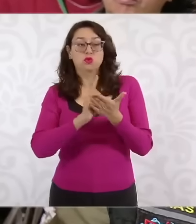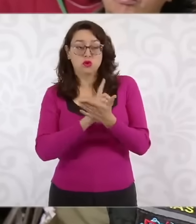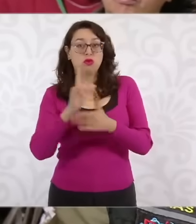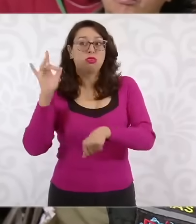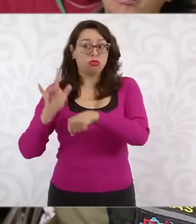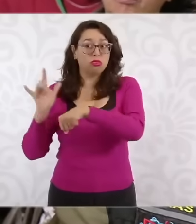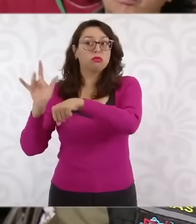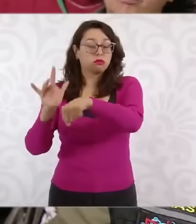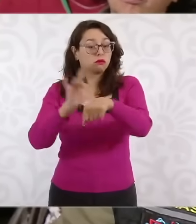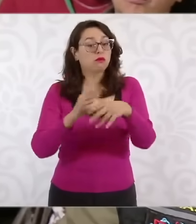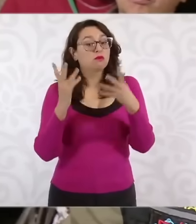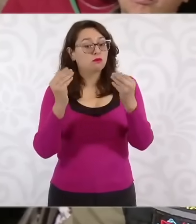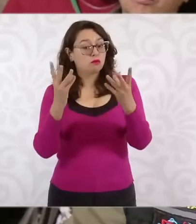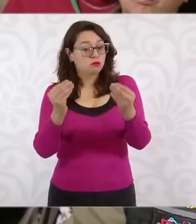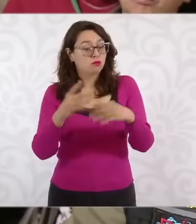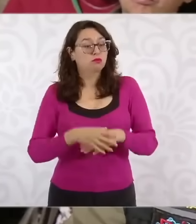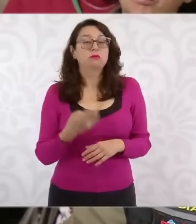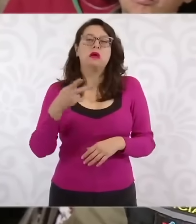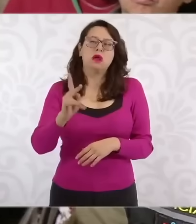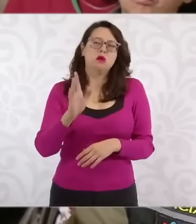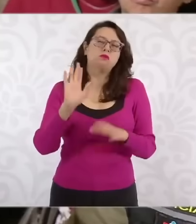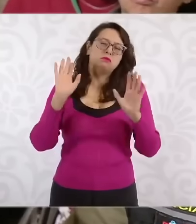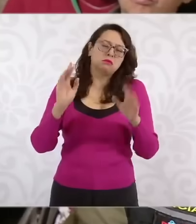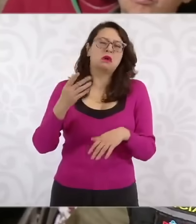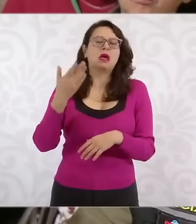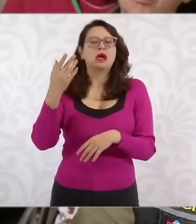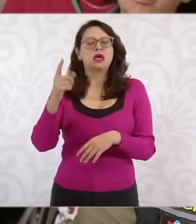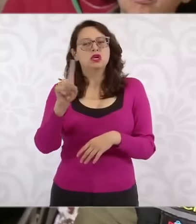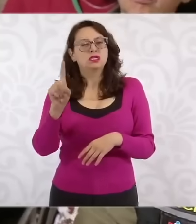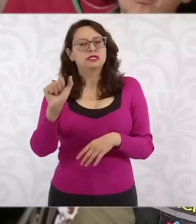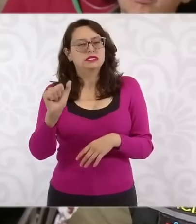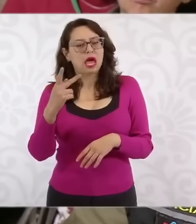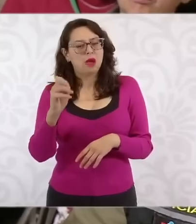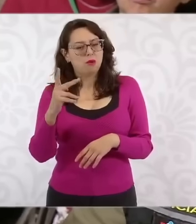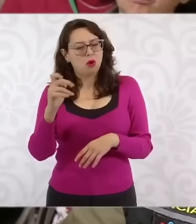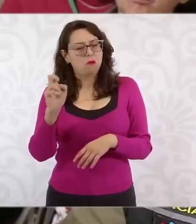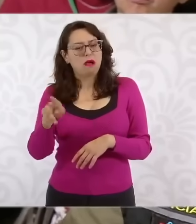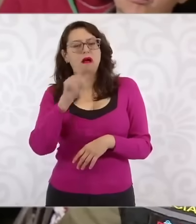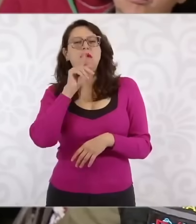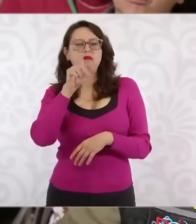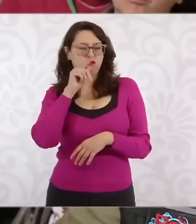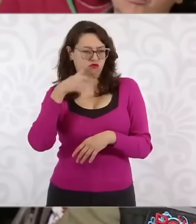Pero entonces yo fui a Zapopan, yo no había alguna vez estuve por allá en Jalisco, pero ahora que fui